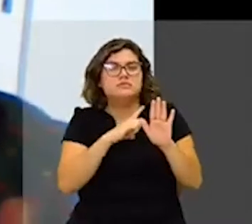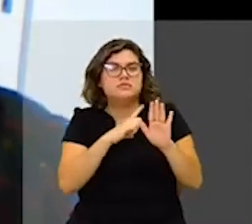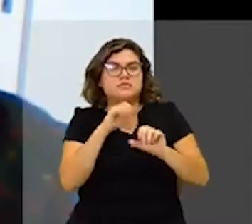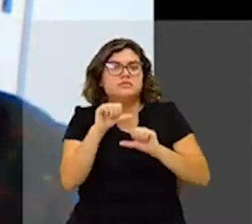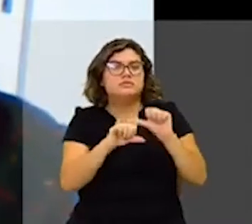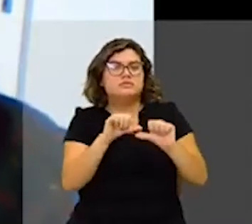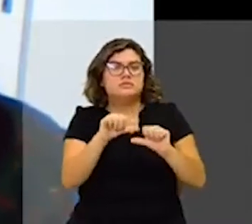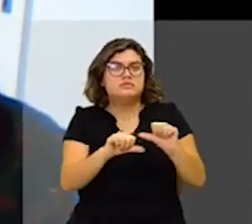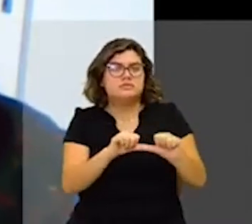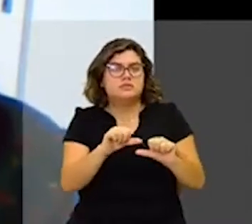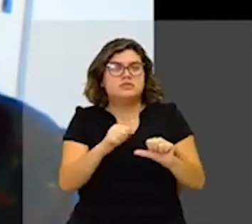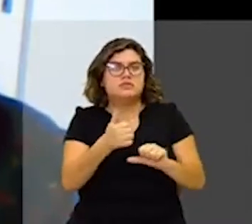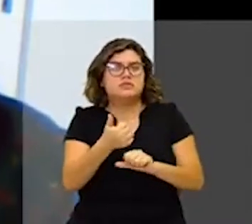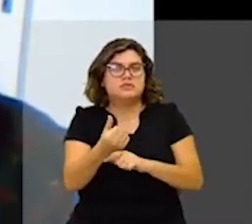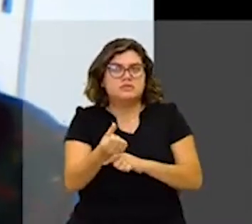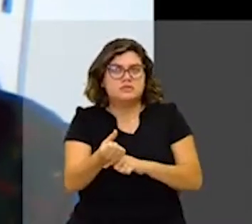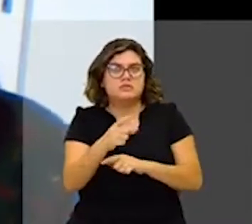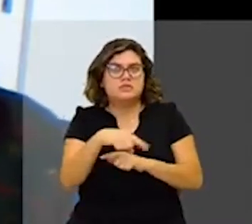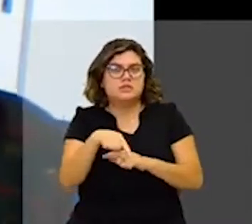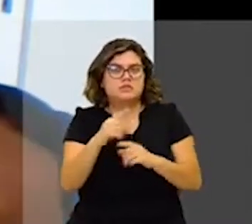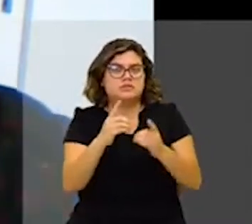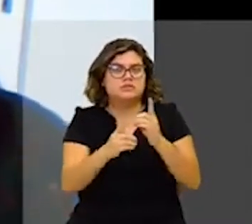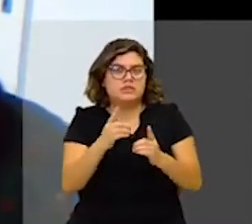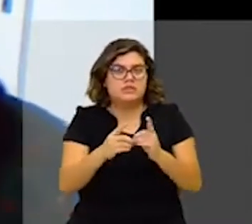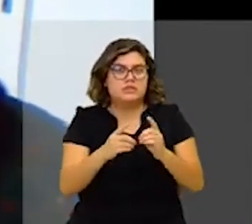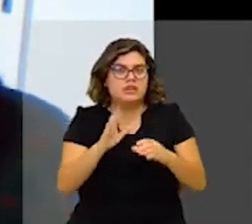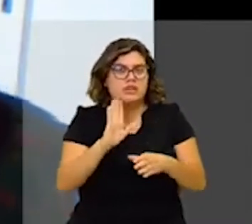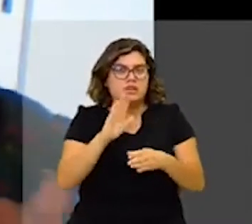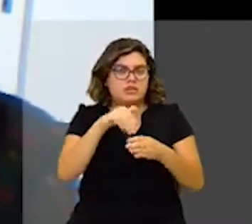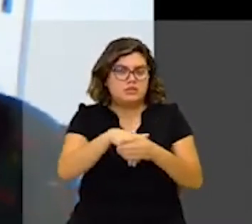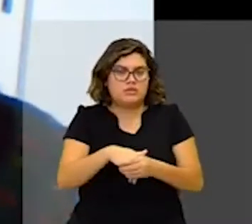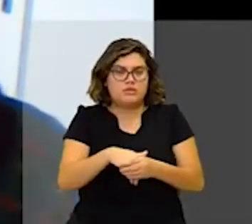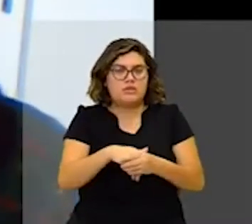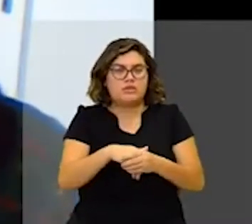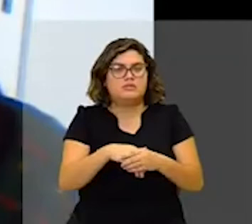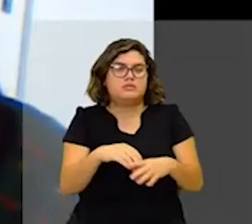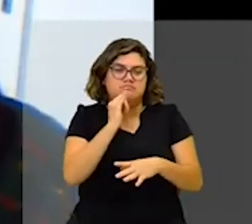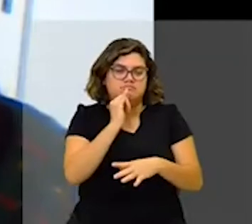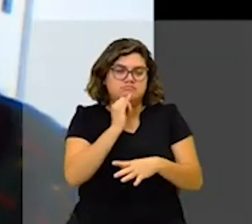recentes quanto essa dinâmica eleitoral e também 15 por exemplo das coligações proporcionais